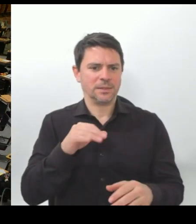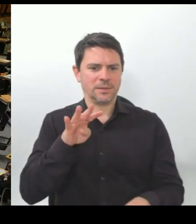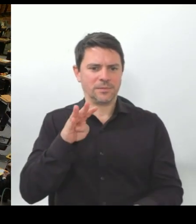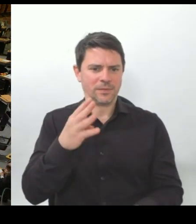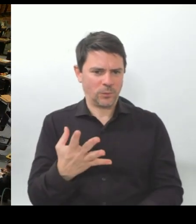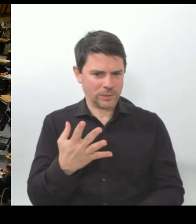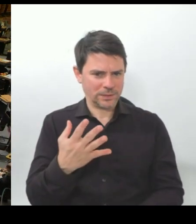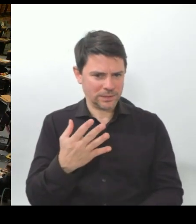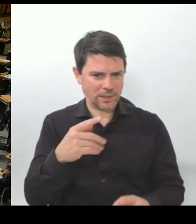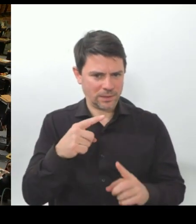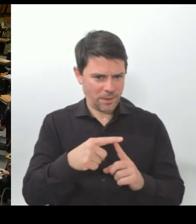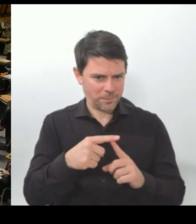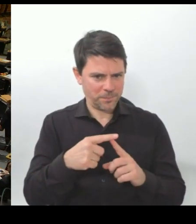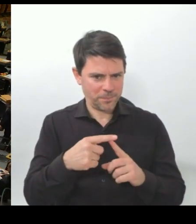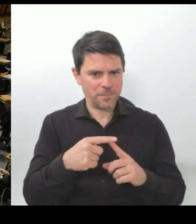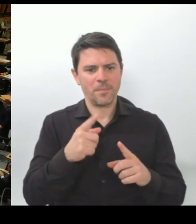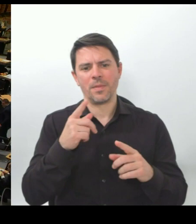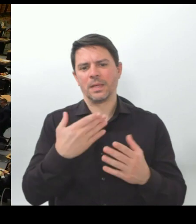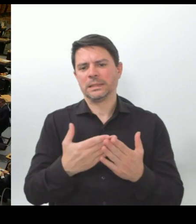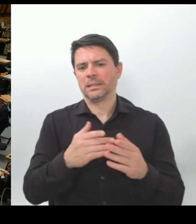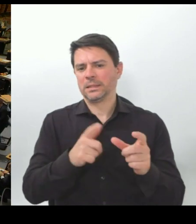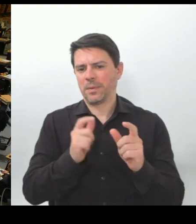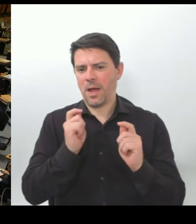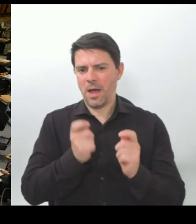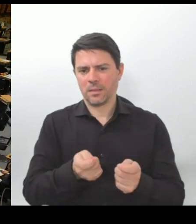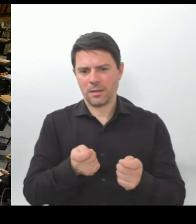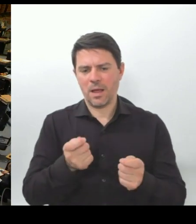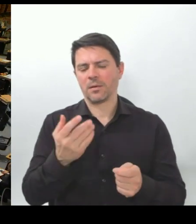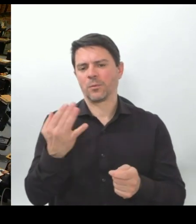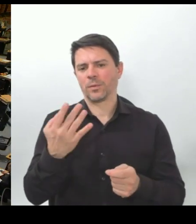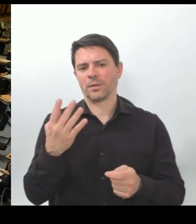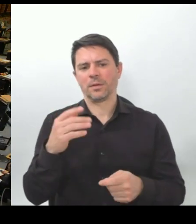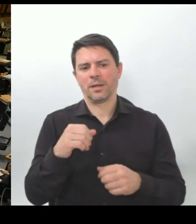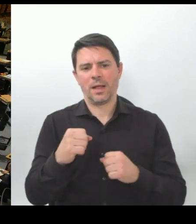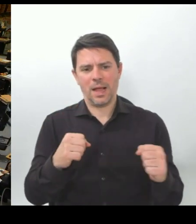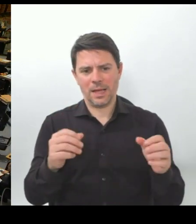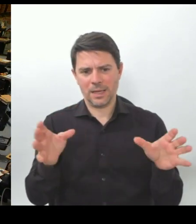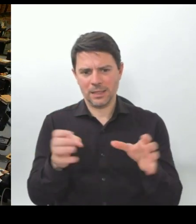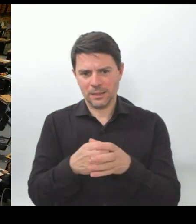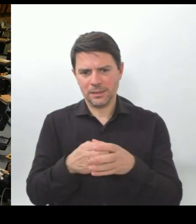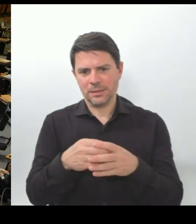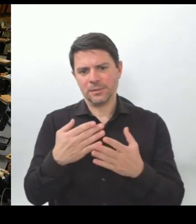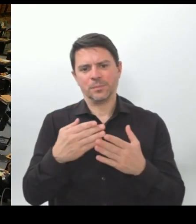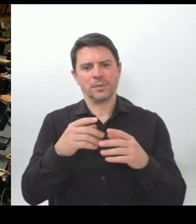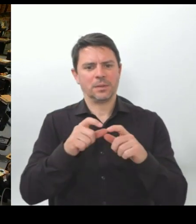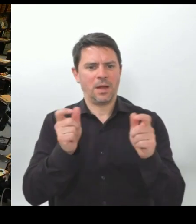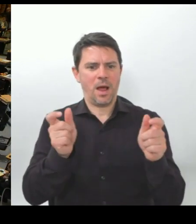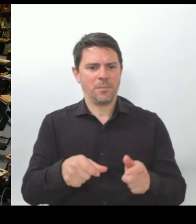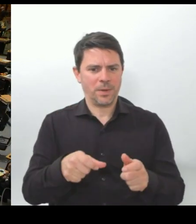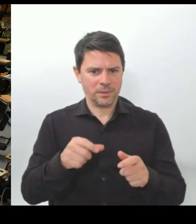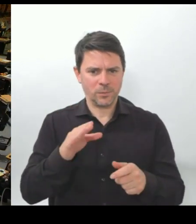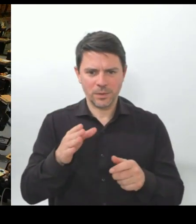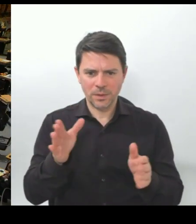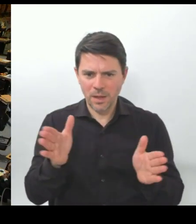Vorgeschlagen wird Überweisung des Antrages in den Ausschuss für Umwelt, Verbraucher und Klimaschutz. Widerspruch höre ich dazu nicht. Dann verfahren